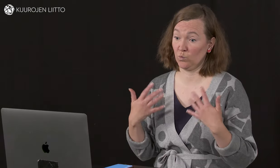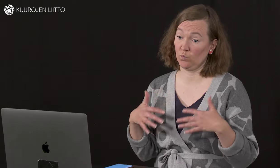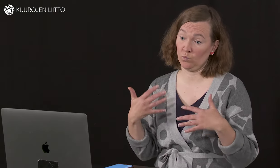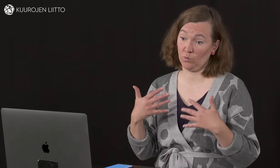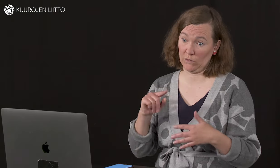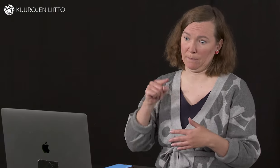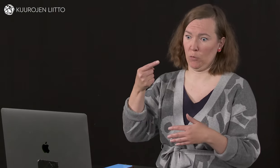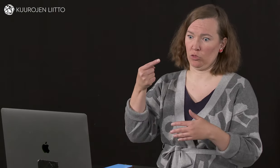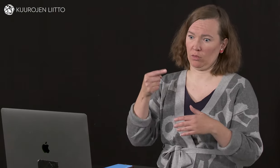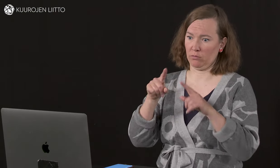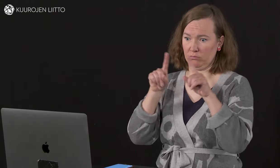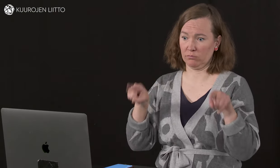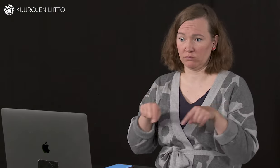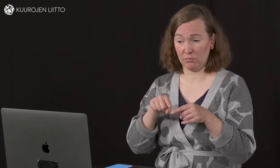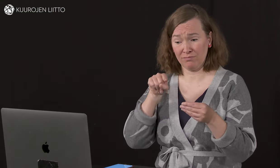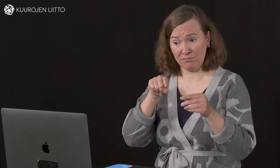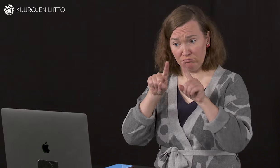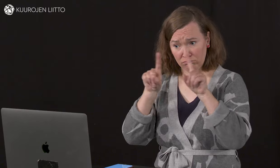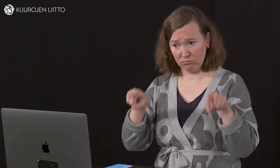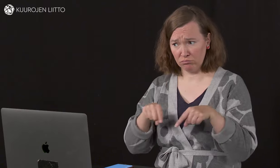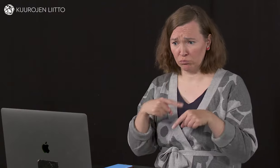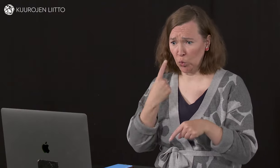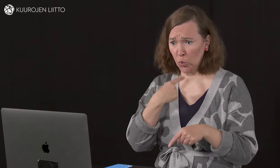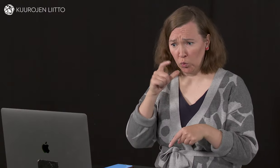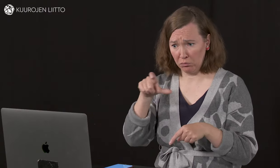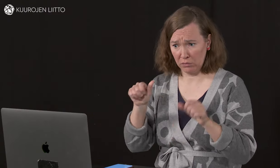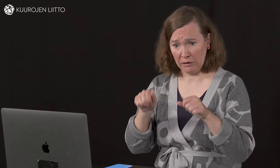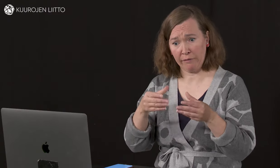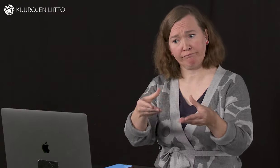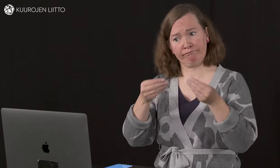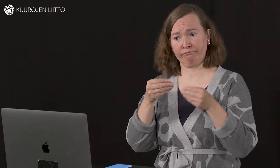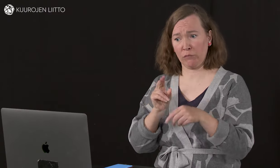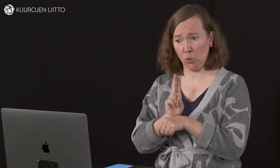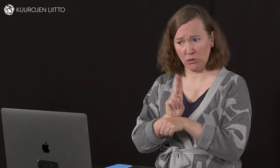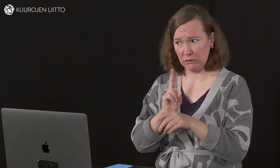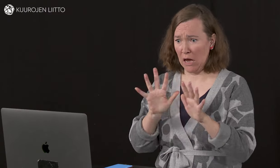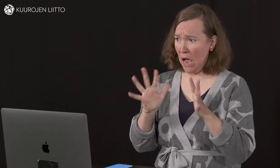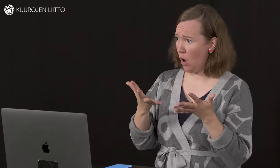Todella tärkeä julistus. Ketkä voivat käyttää sitä ja miten?